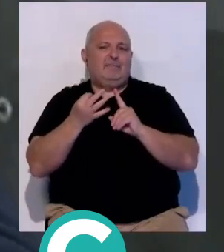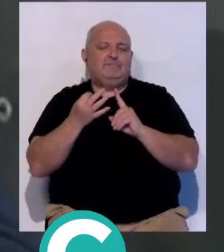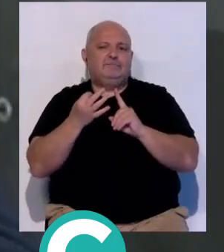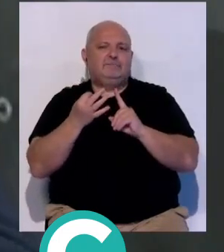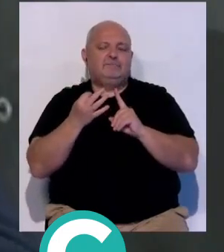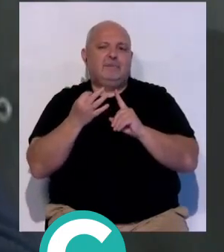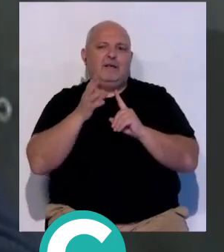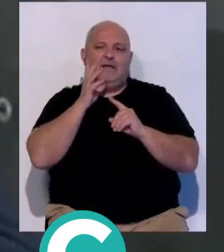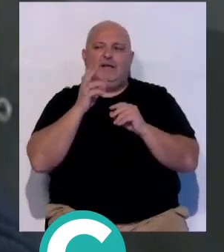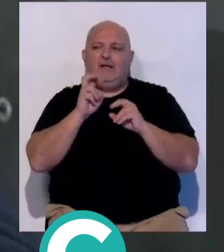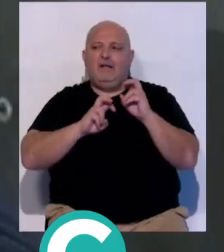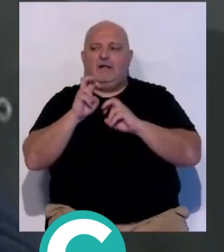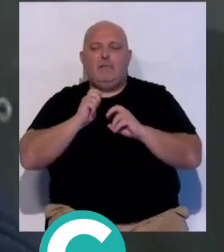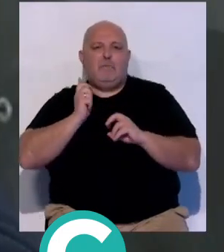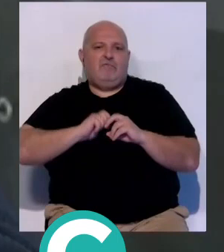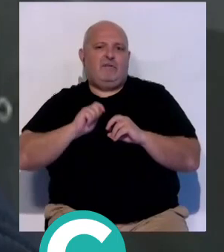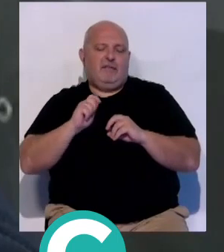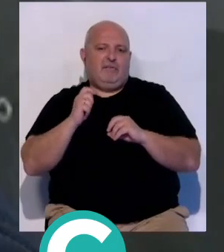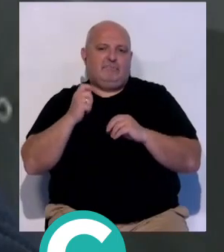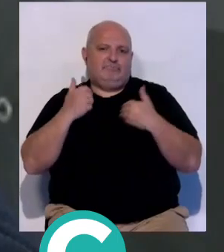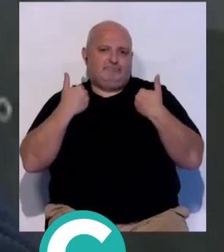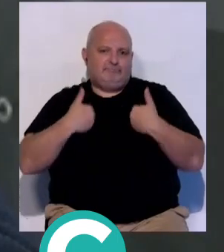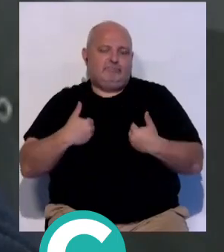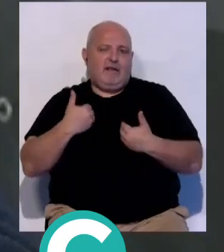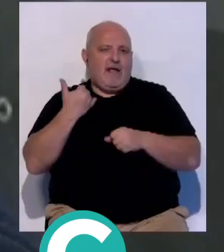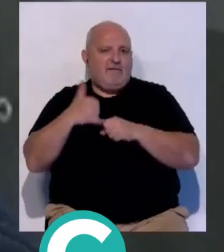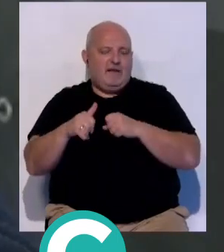por encima de todo en la profesionalidad de uno que al final Tú puedes ser muy alegre